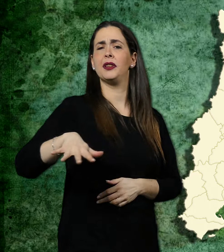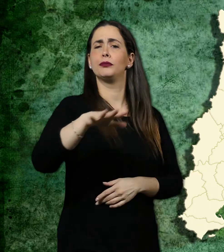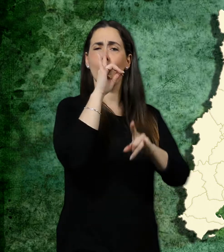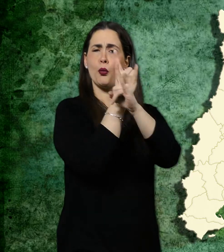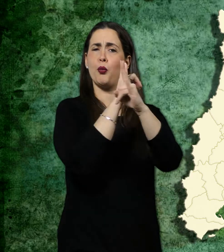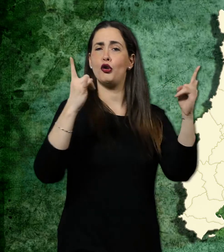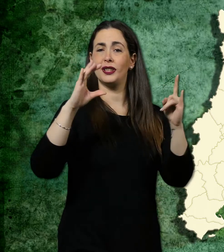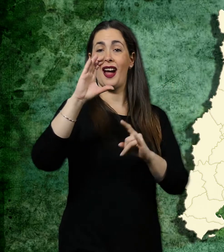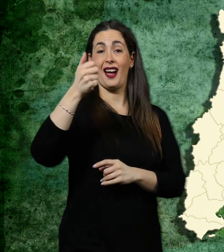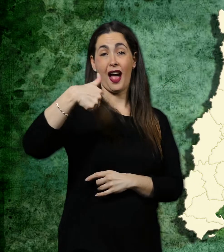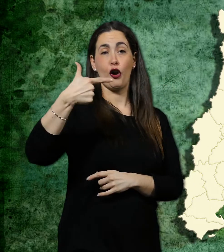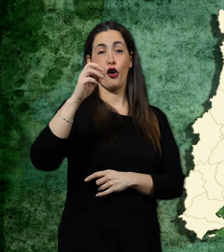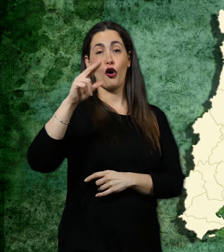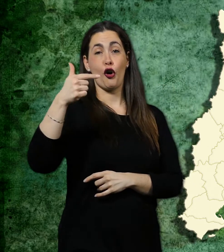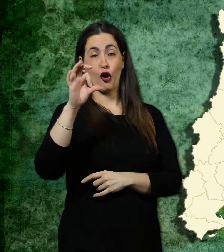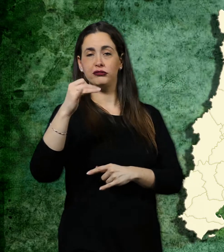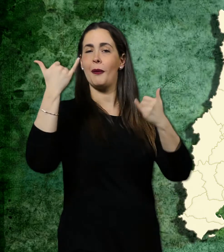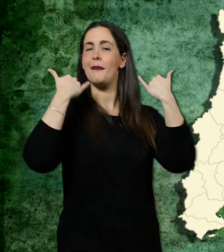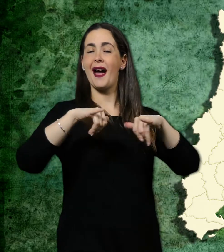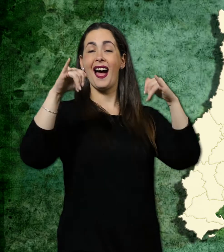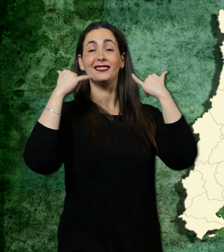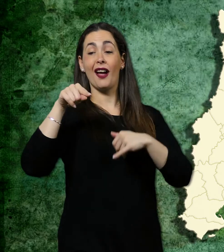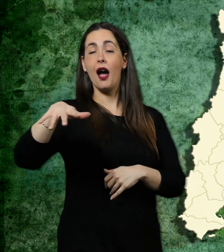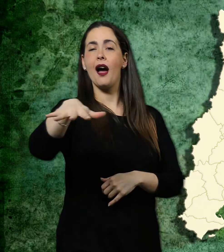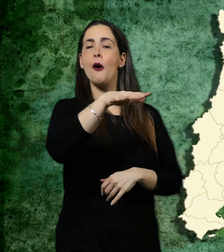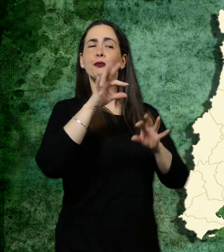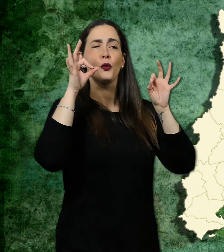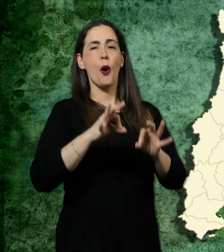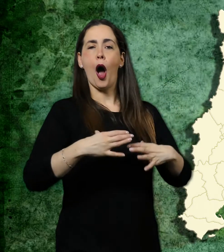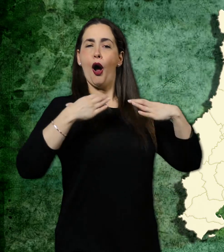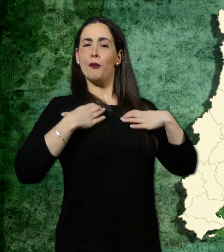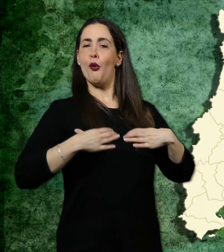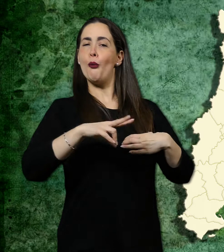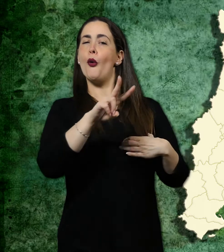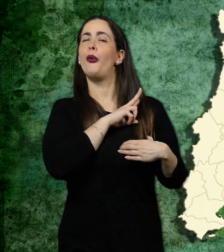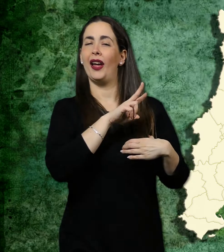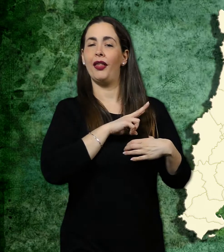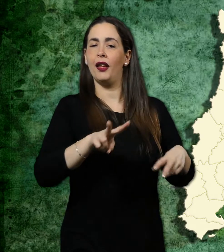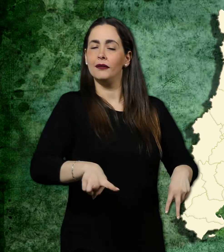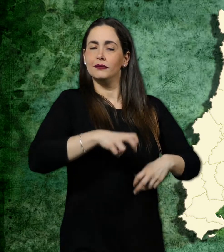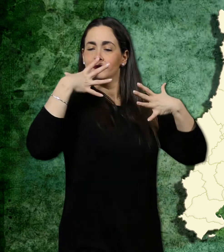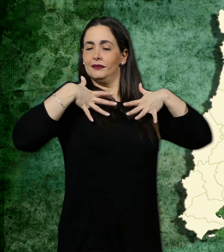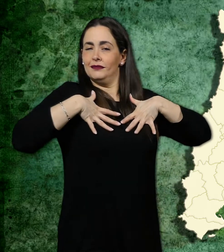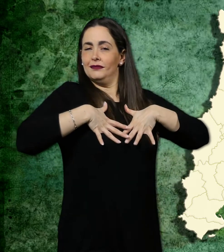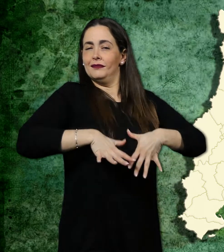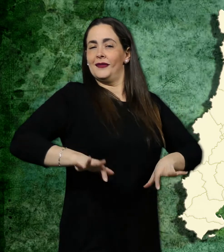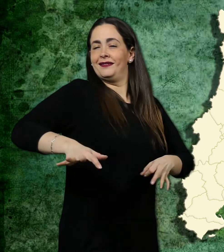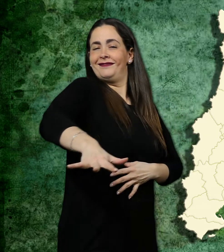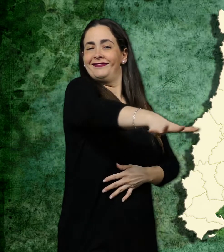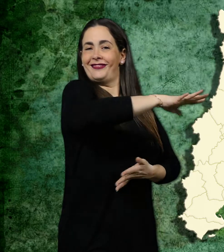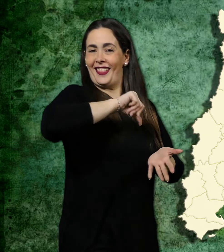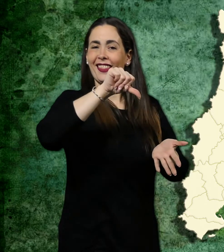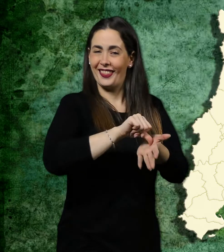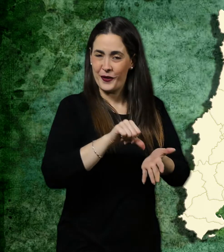Passejar pel bosc de Can Gorgs, el pulmó verd més gran de la ciutat.